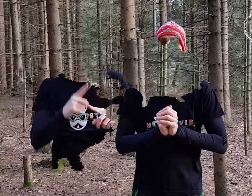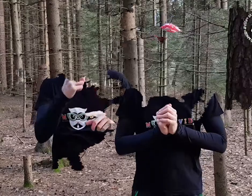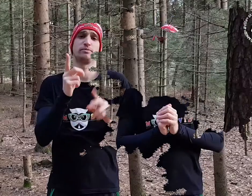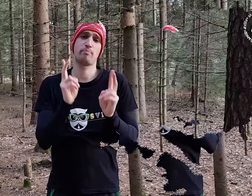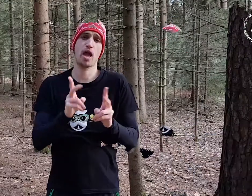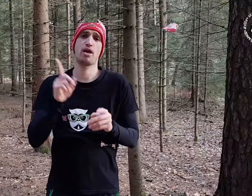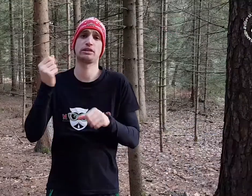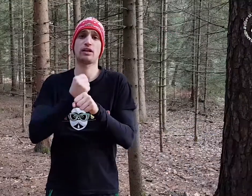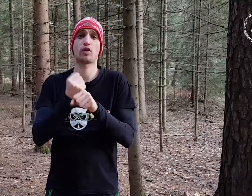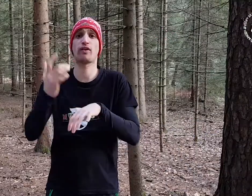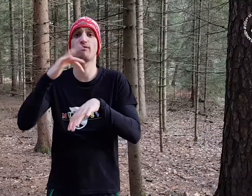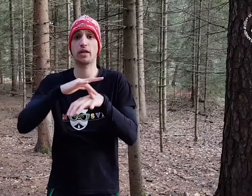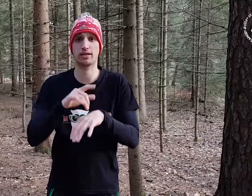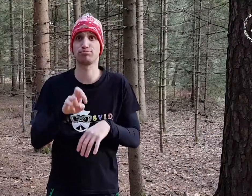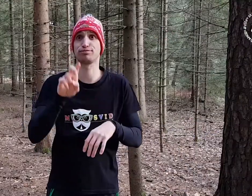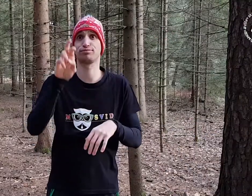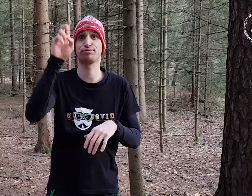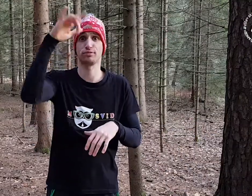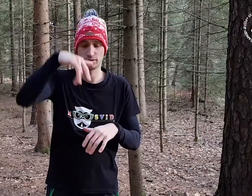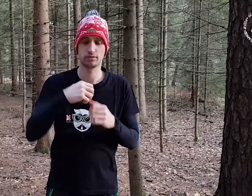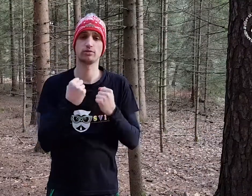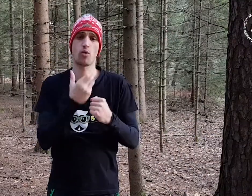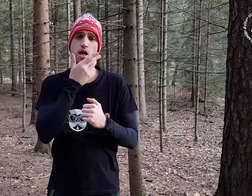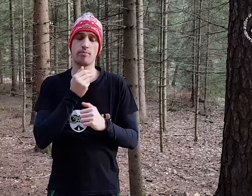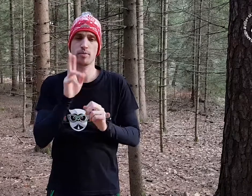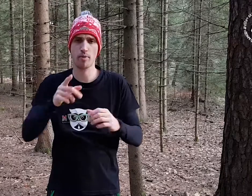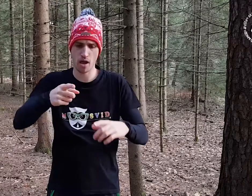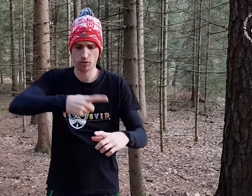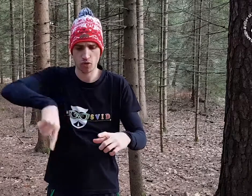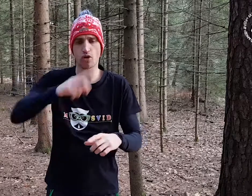Ko bomo prispeli na Trdinov vrh, kjer je zelo lepo, bomo zagledali razgledno ploščo